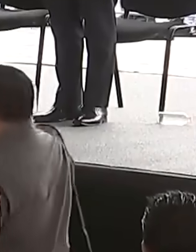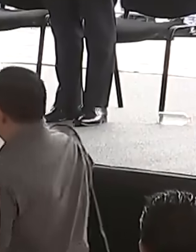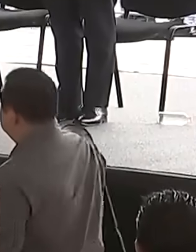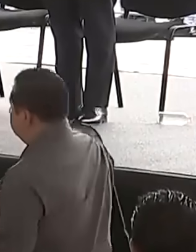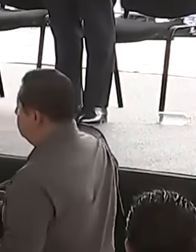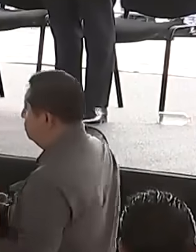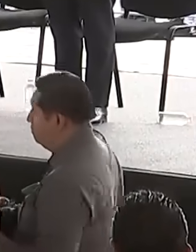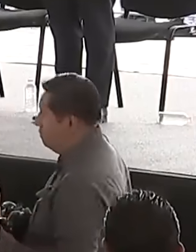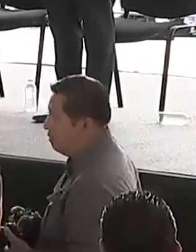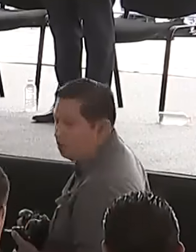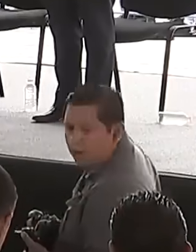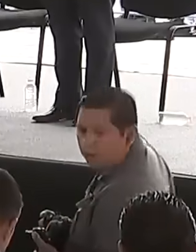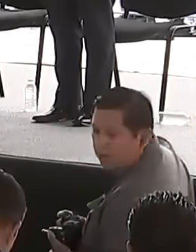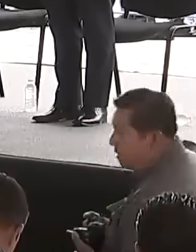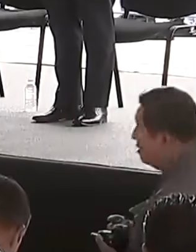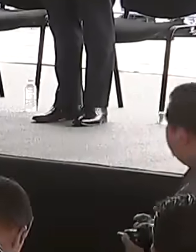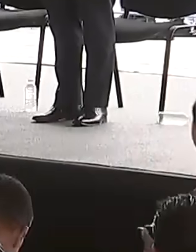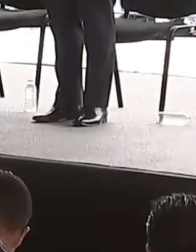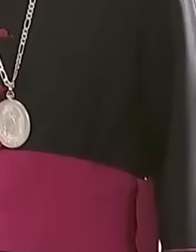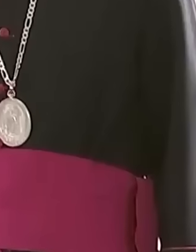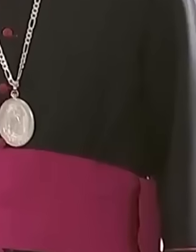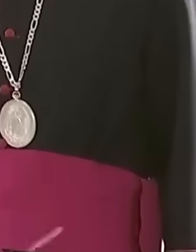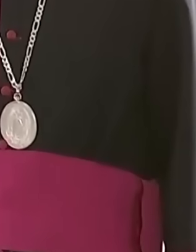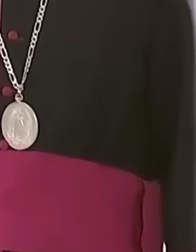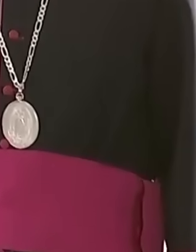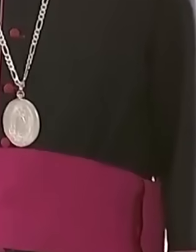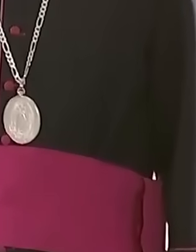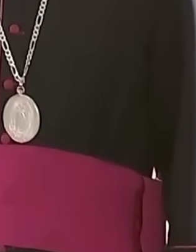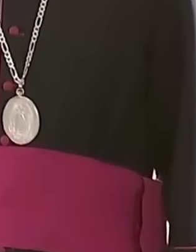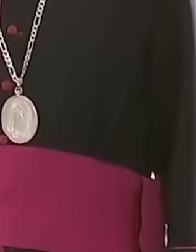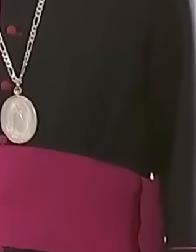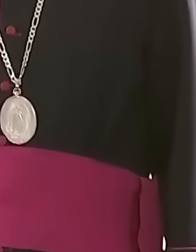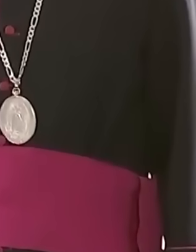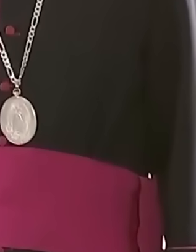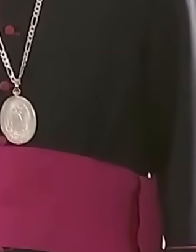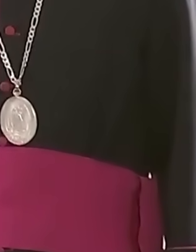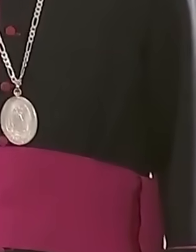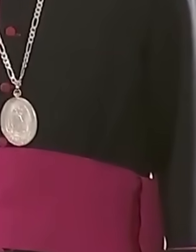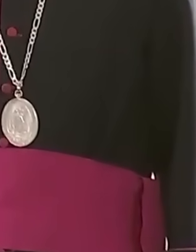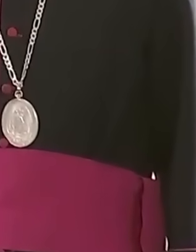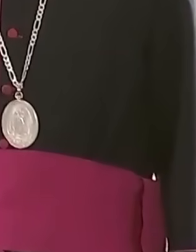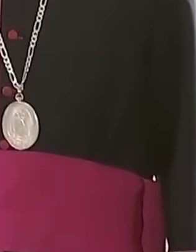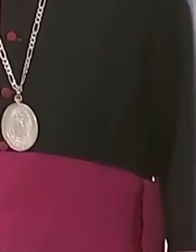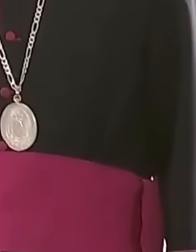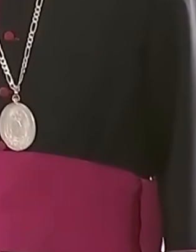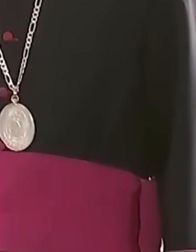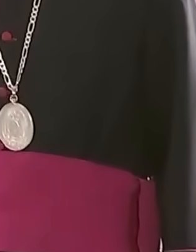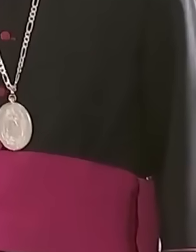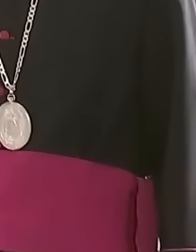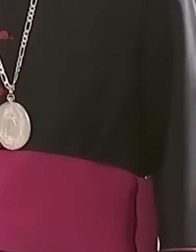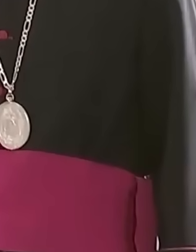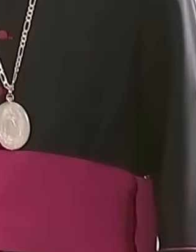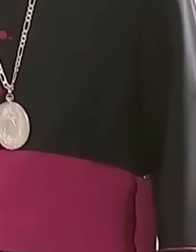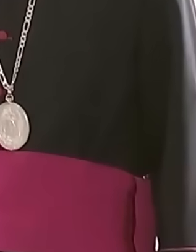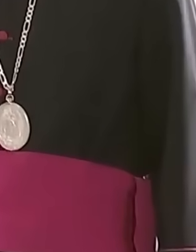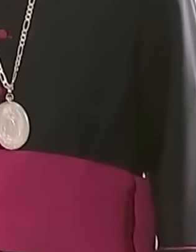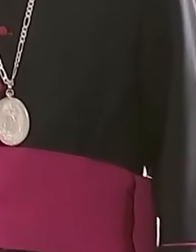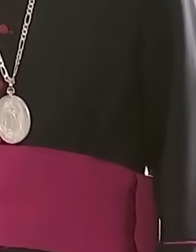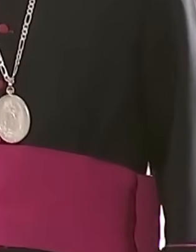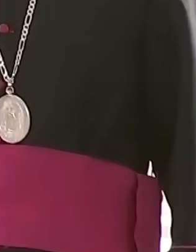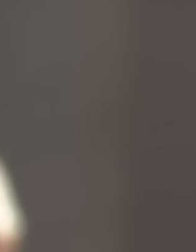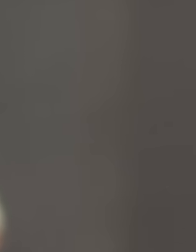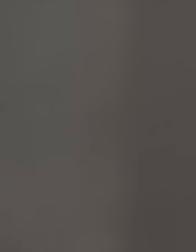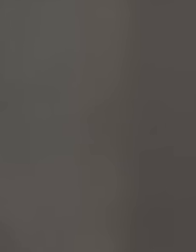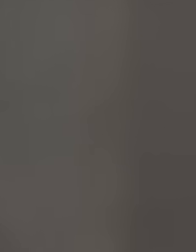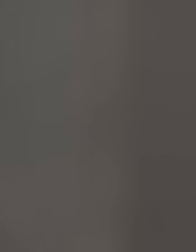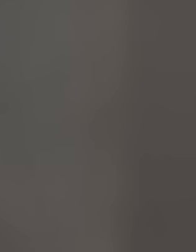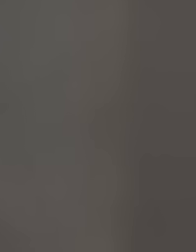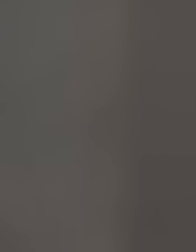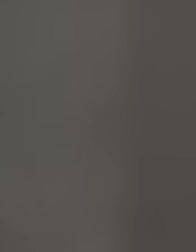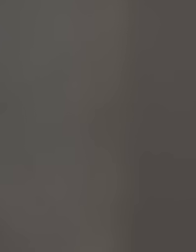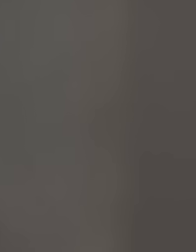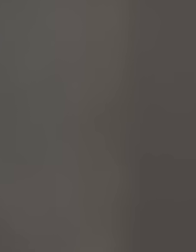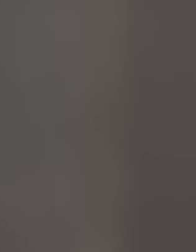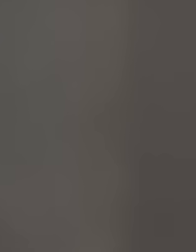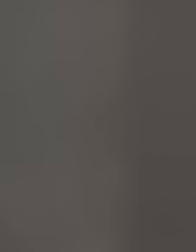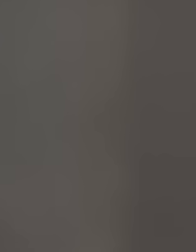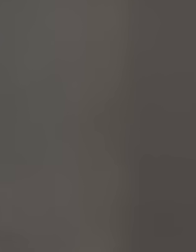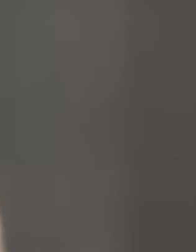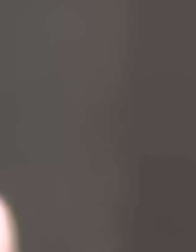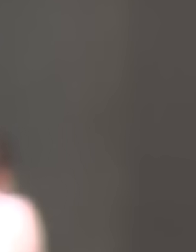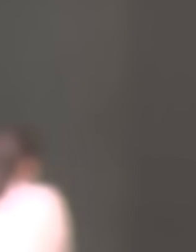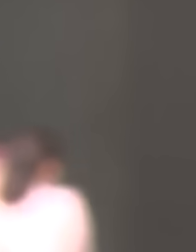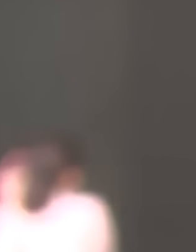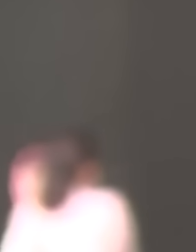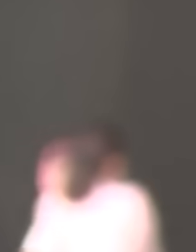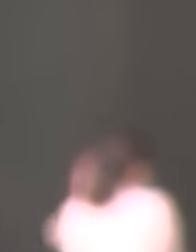En el cielo eso, cordero de Dios señor más si os un extraño enemigo